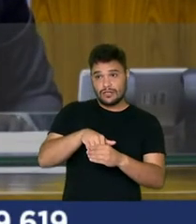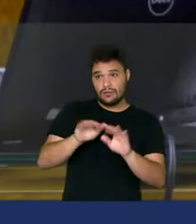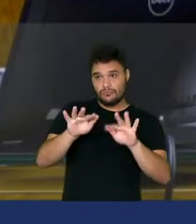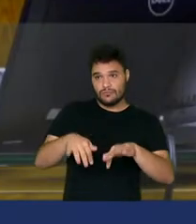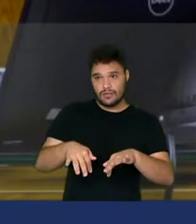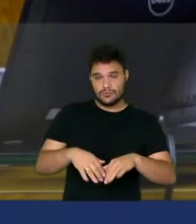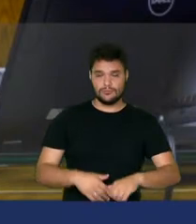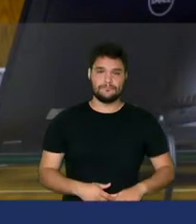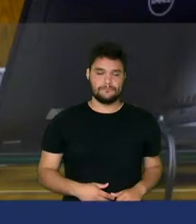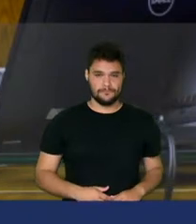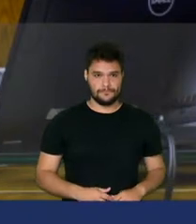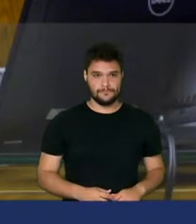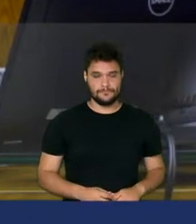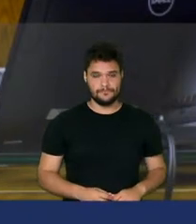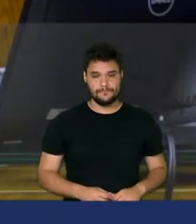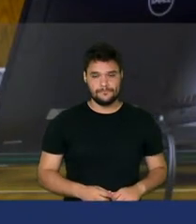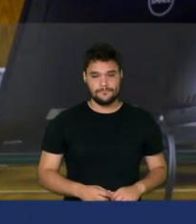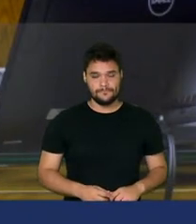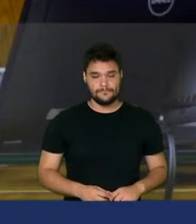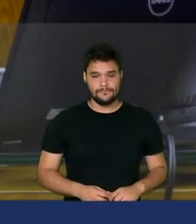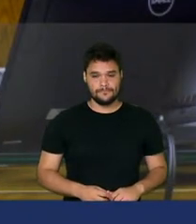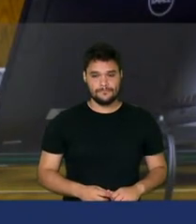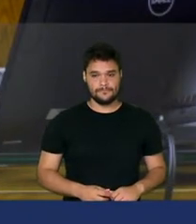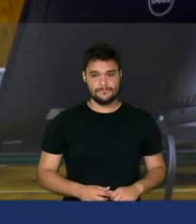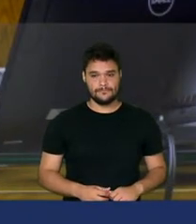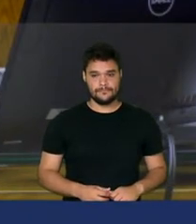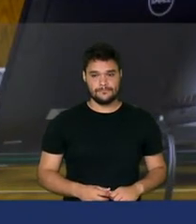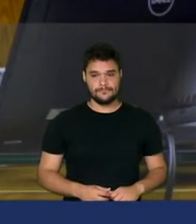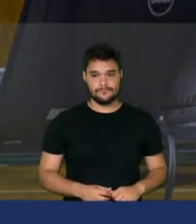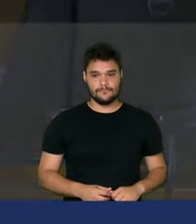GRUPOS EMPRESÁRIO AIS E NO BRASILEIRO. [PRESIDENTE]: ESTÁ